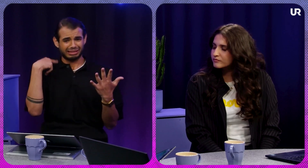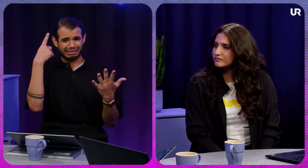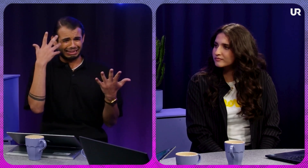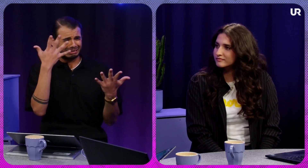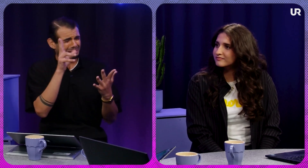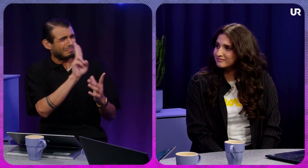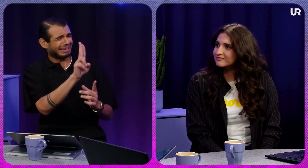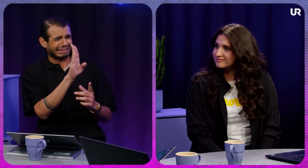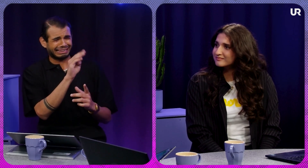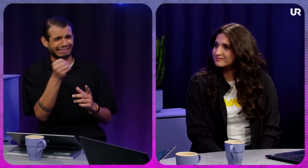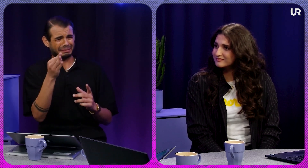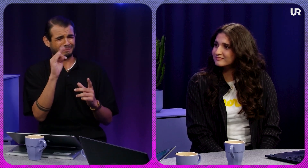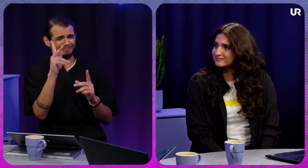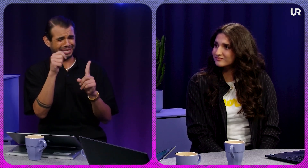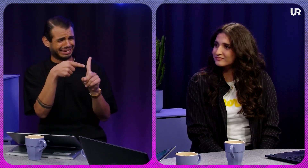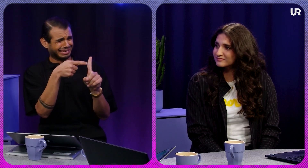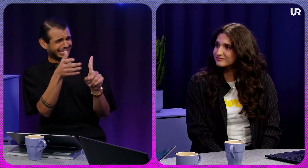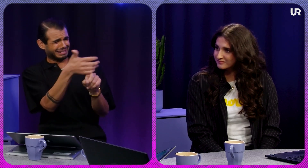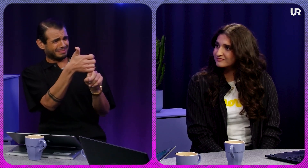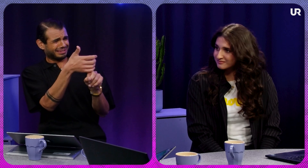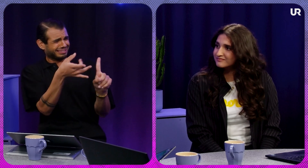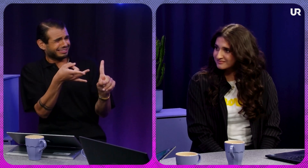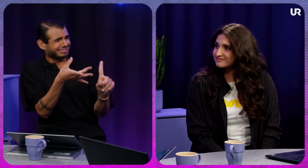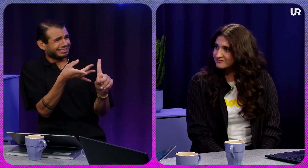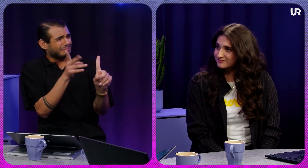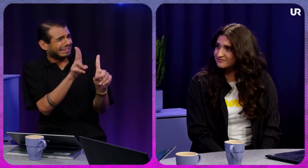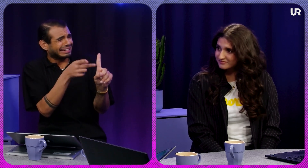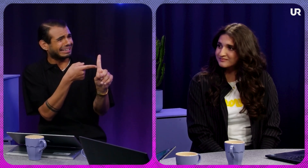Kan du... Förklara för oss- vad deepfake egentligen betyder?